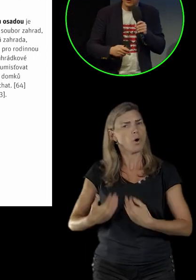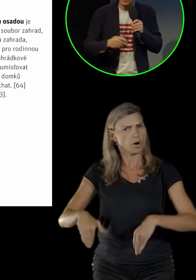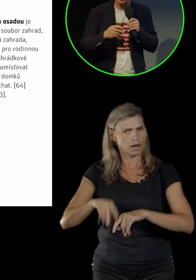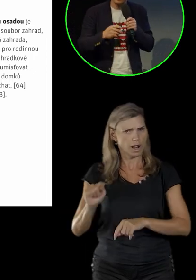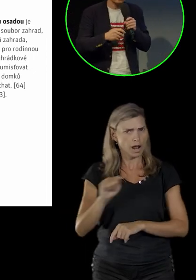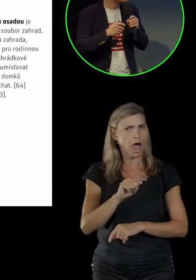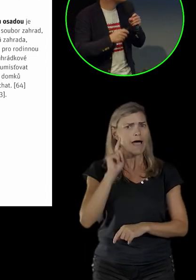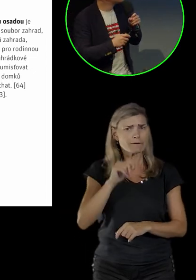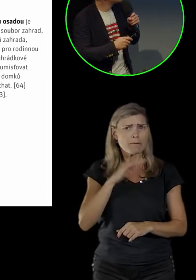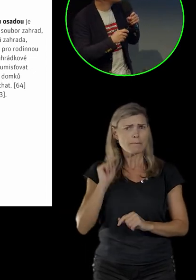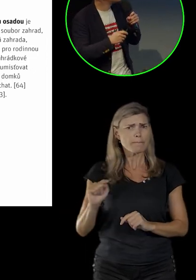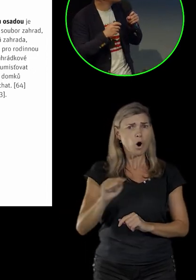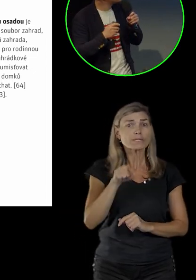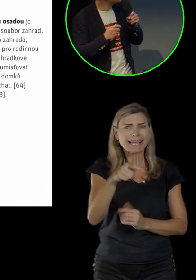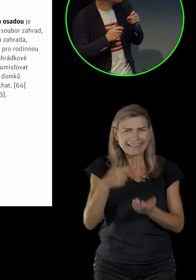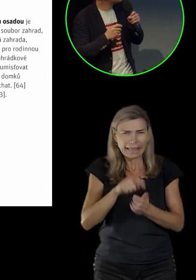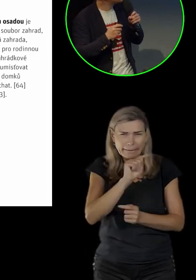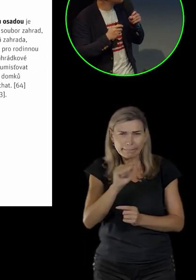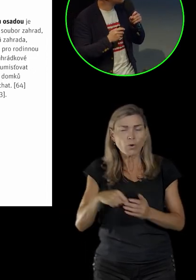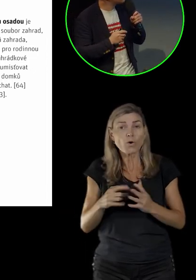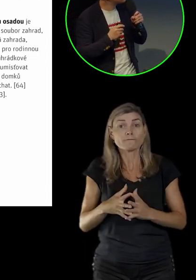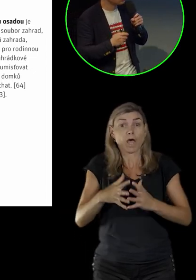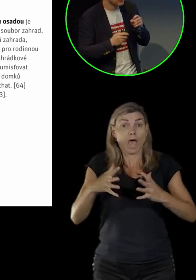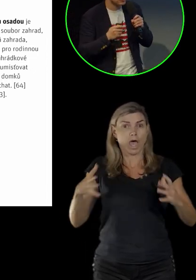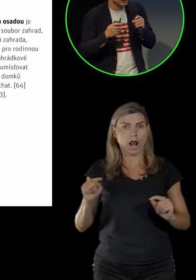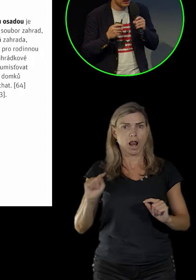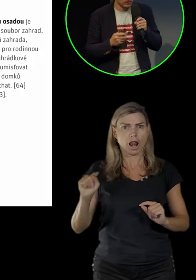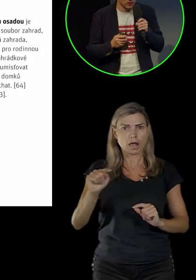moc, ale tohle to jsou ty největší, které jsou tak významné, že utvářejí svoji